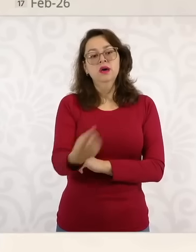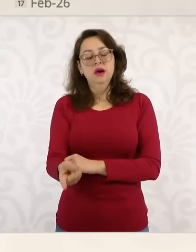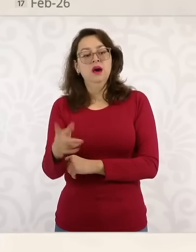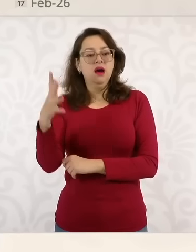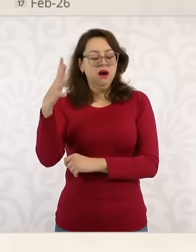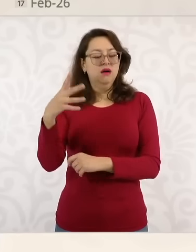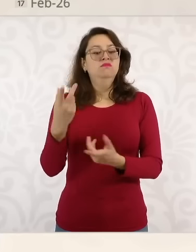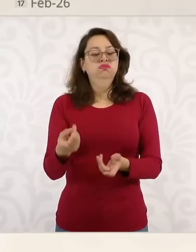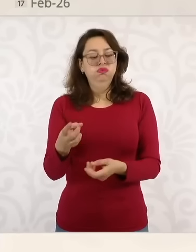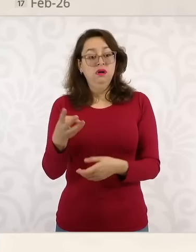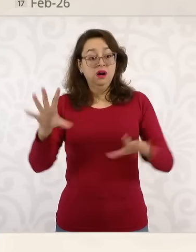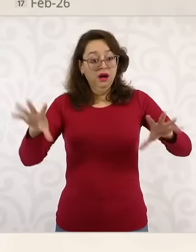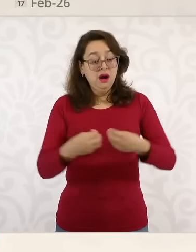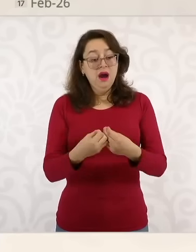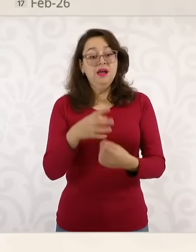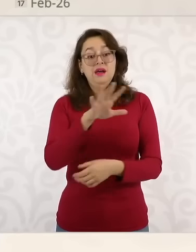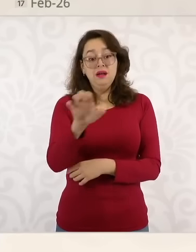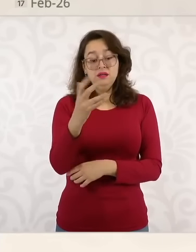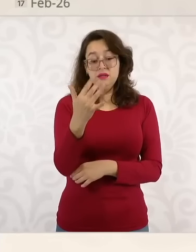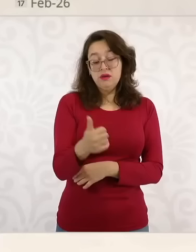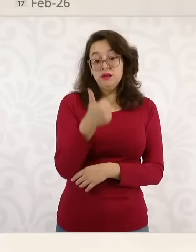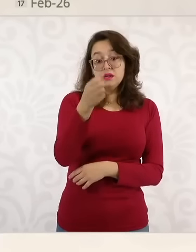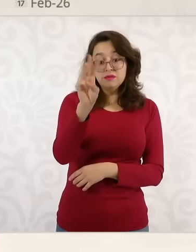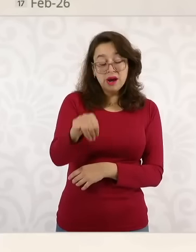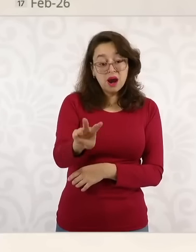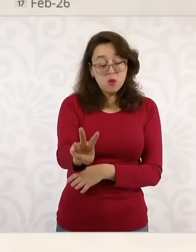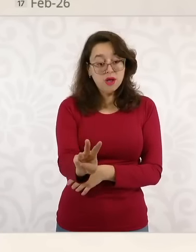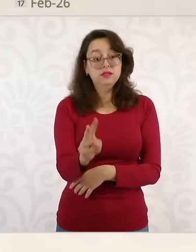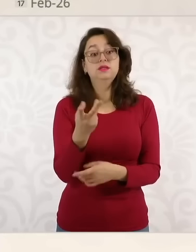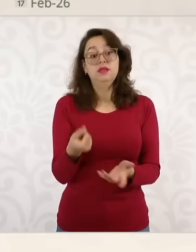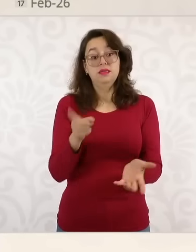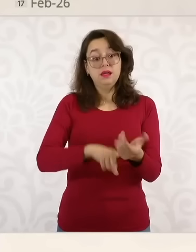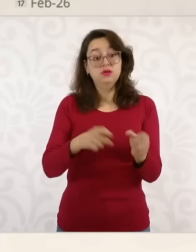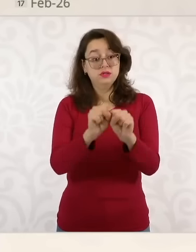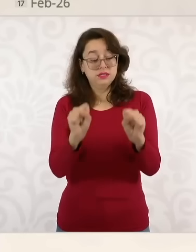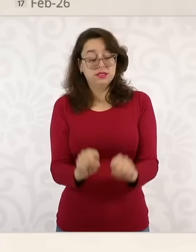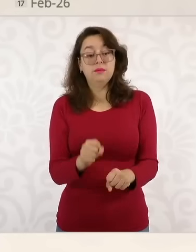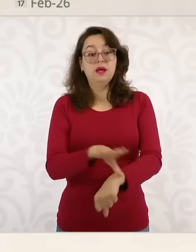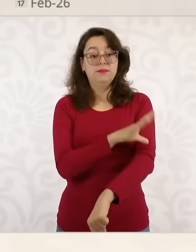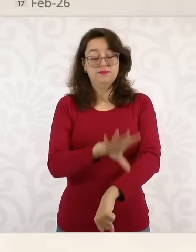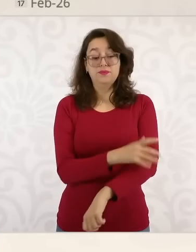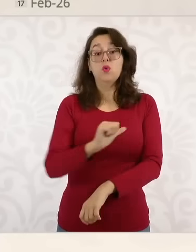van a aportar 556 MW de capacidad e incorporan sistemas de almacenamiento, como ya comentamos,